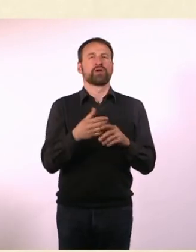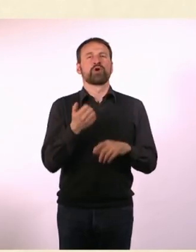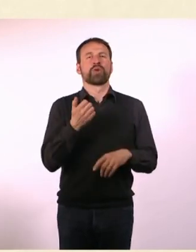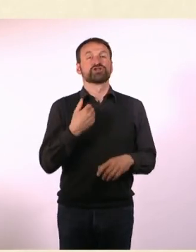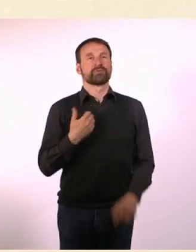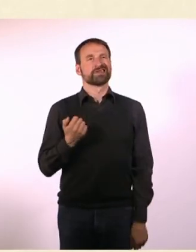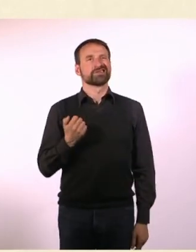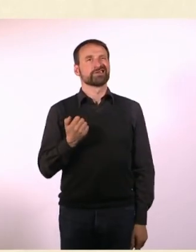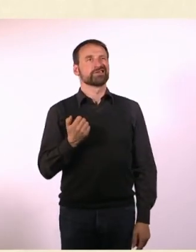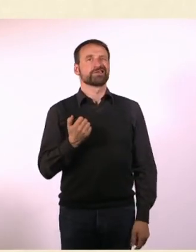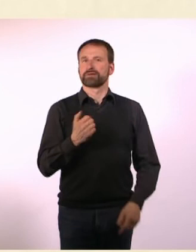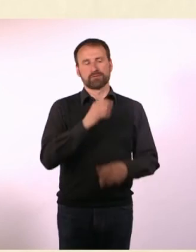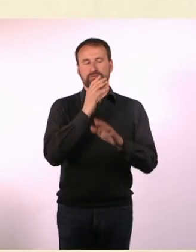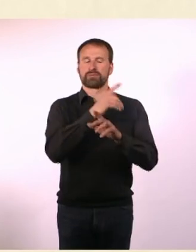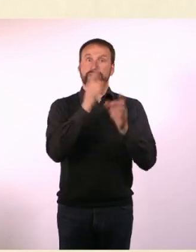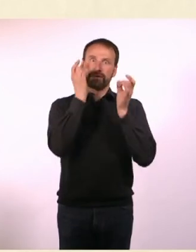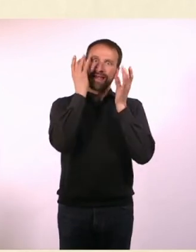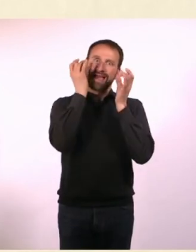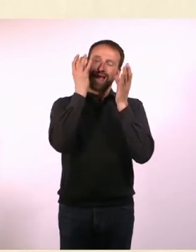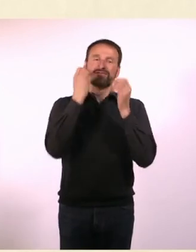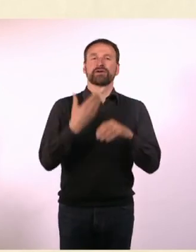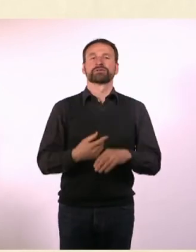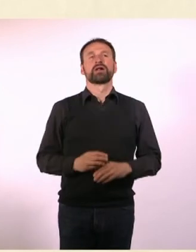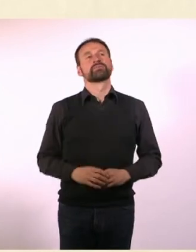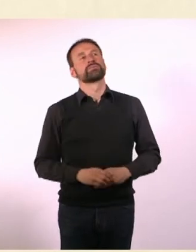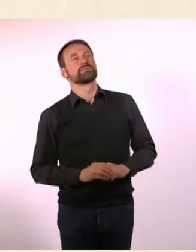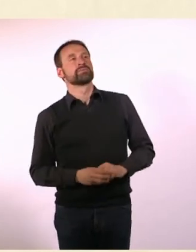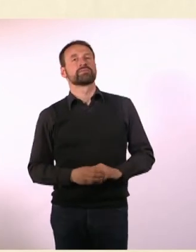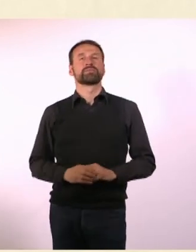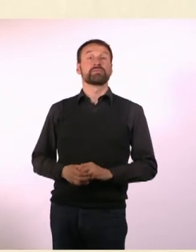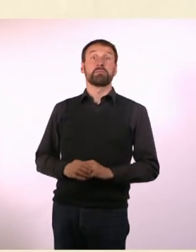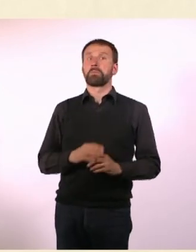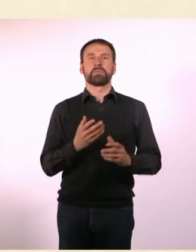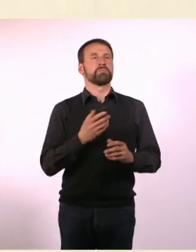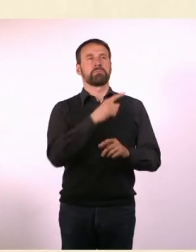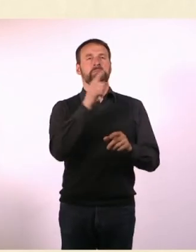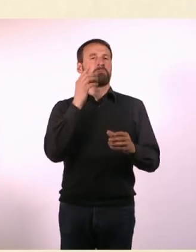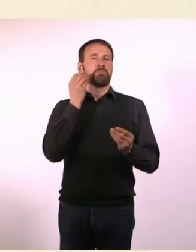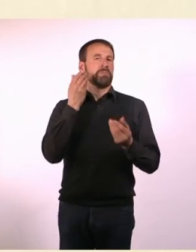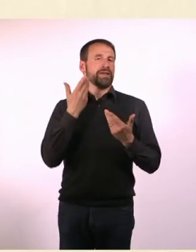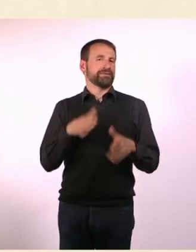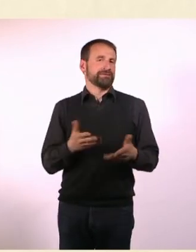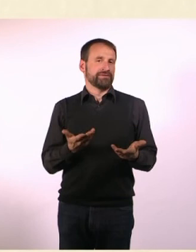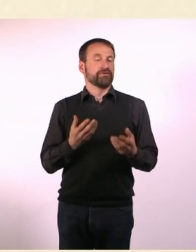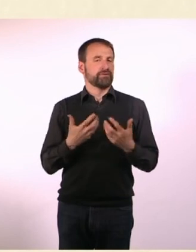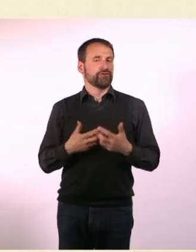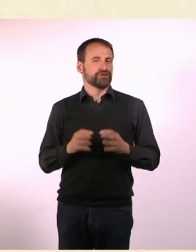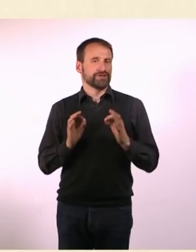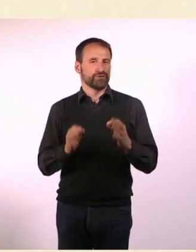Deshalb mache ich so, das sieht man auch nicht so direkt. Das funktioniert ganz gut. Und die zweite Regelmäßigkeit unserer Sendung ist,